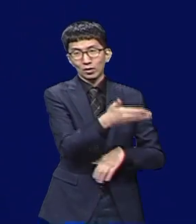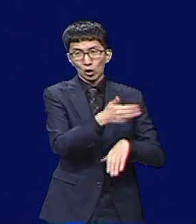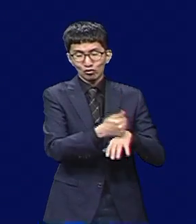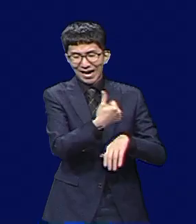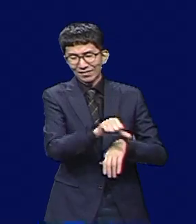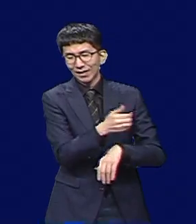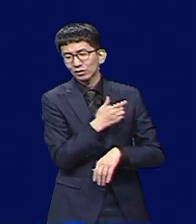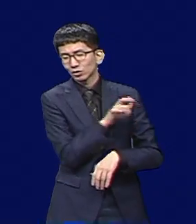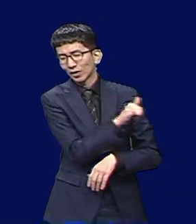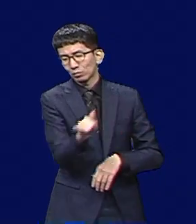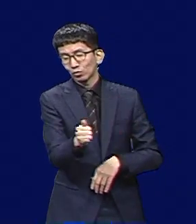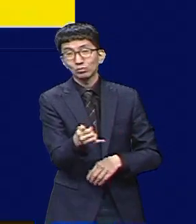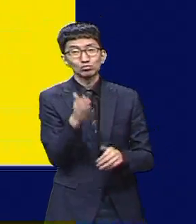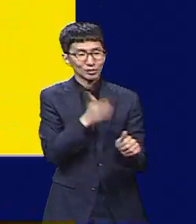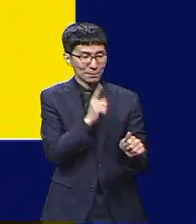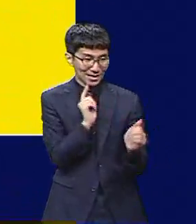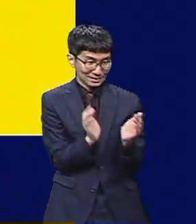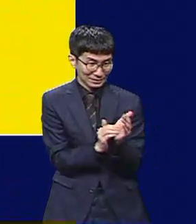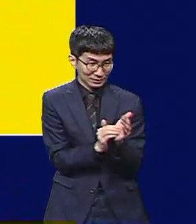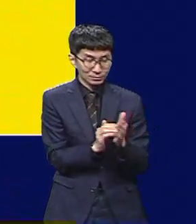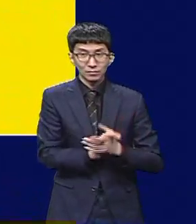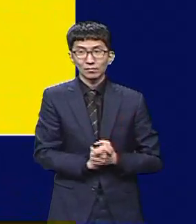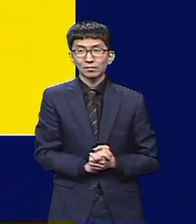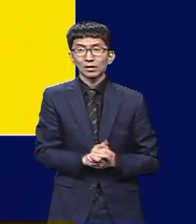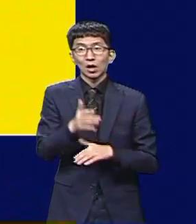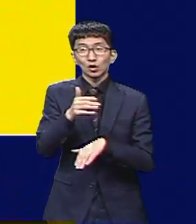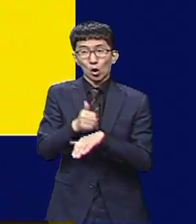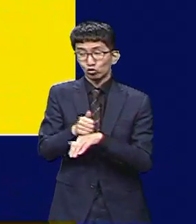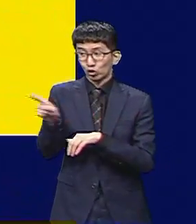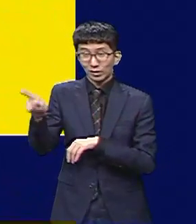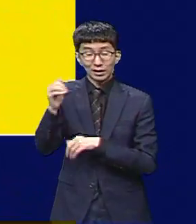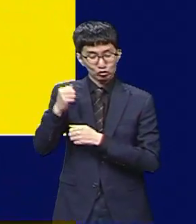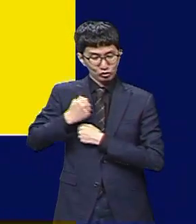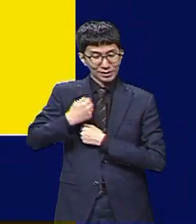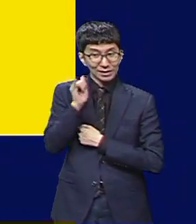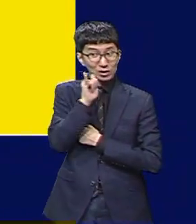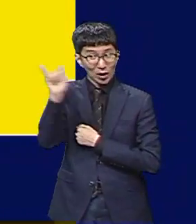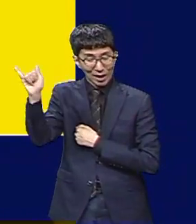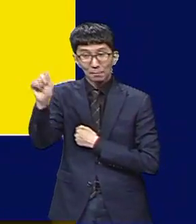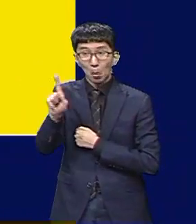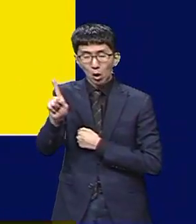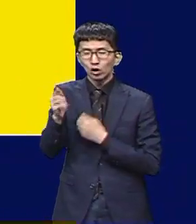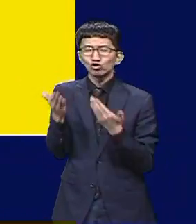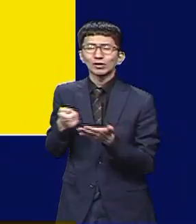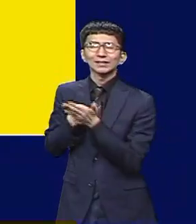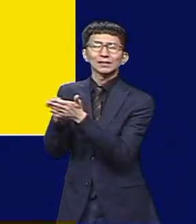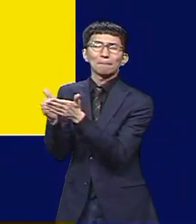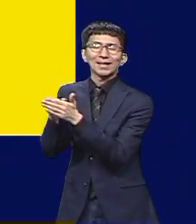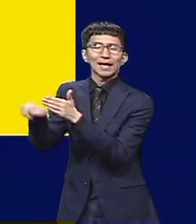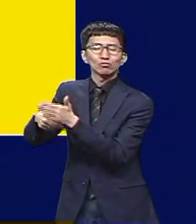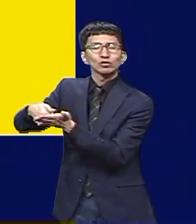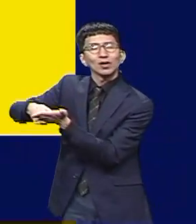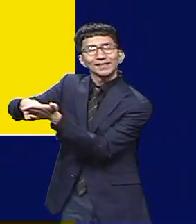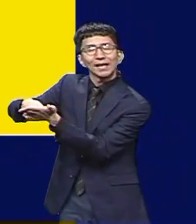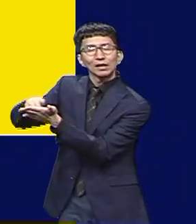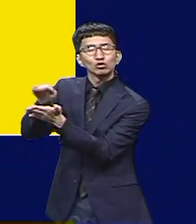5분 뒤 최 씨는 지원장교에게 휴가 연장을 요청해놓았고 내부 검토 후 연락 주기로 했다고 전합니다.